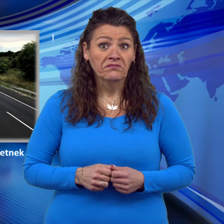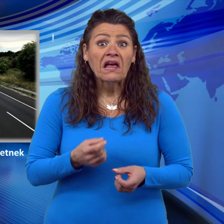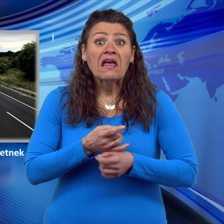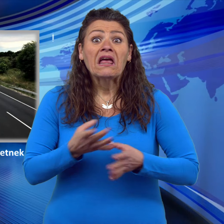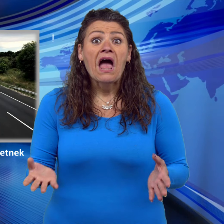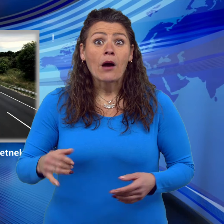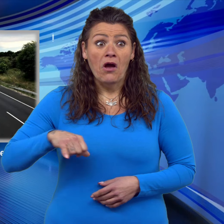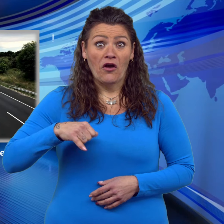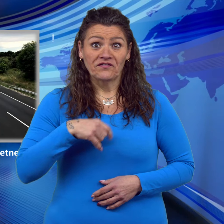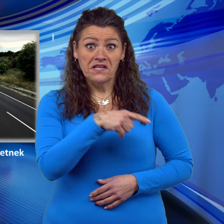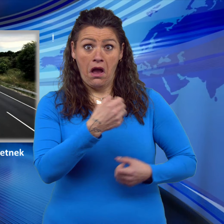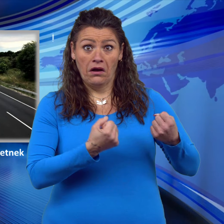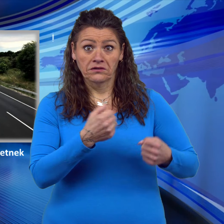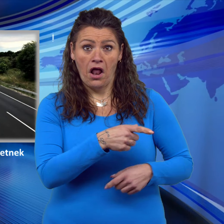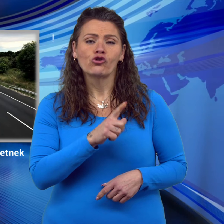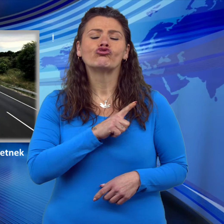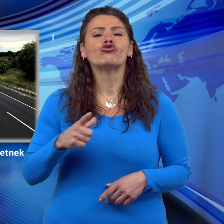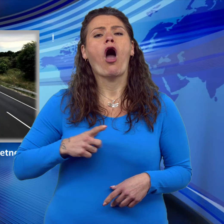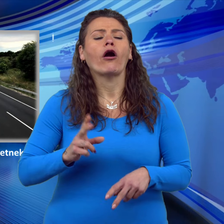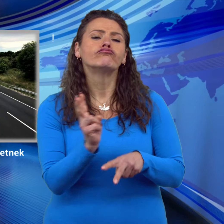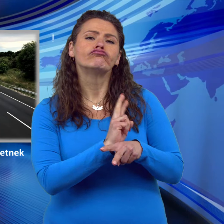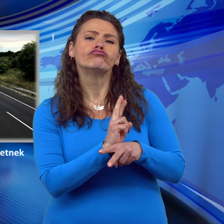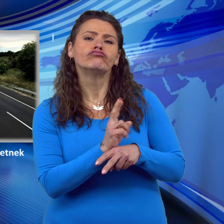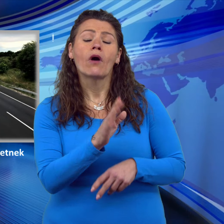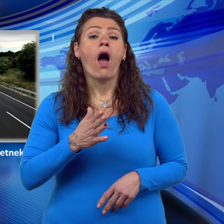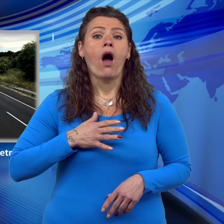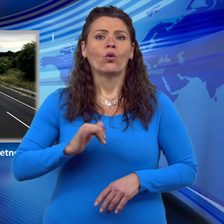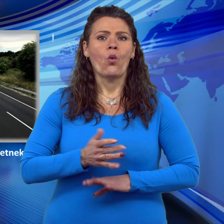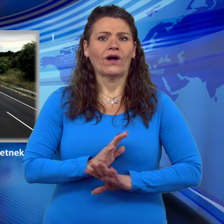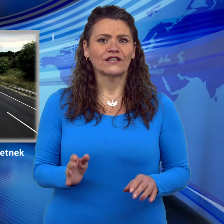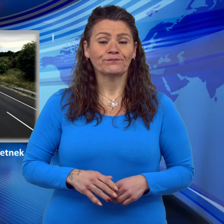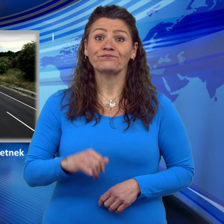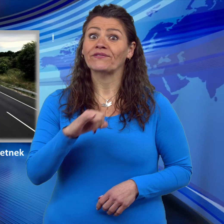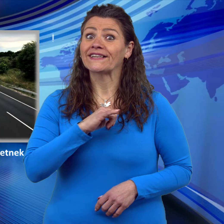hiába a fiatal sofőr ül a volán mögött, ám mégis talán a legmeglepőbb rendelkezés,